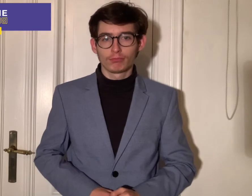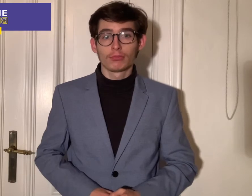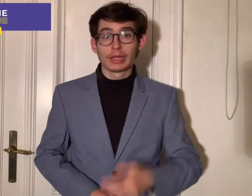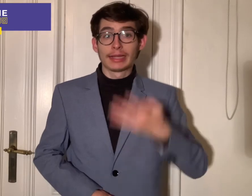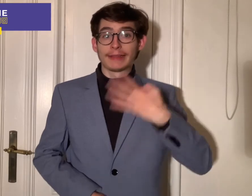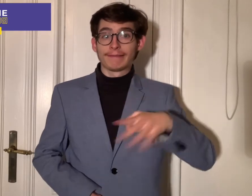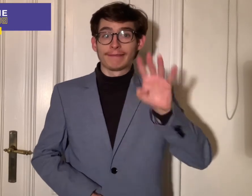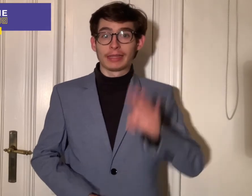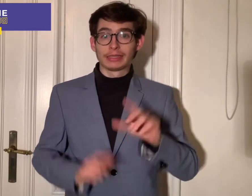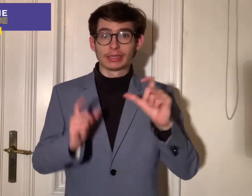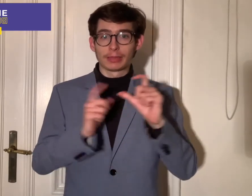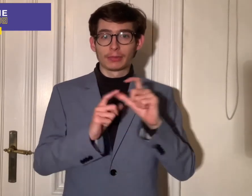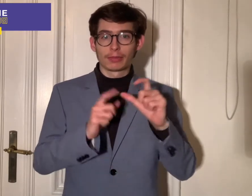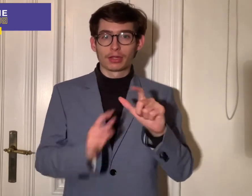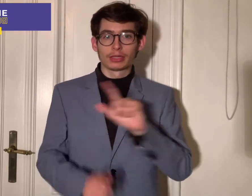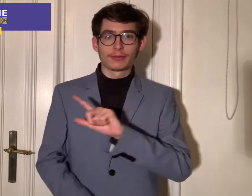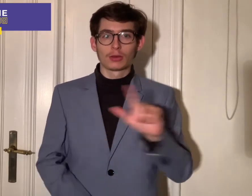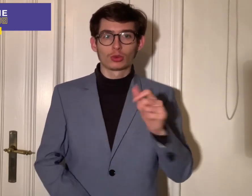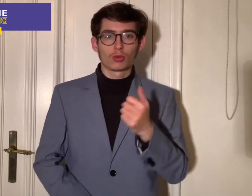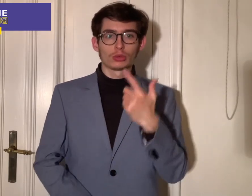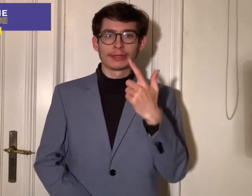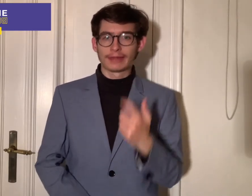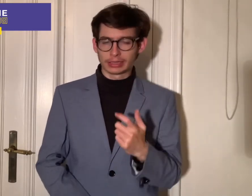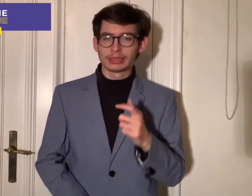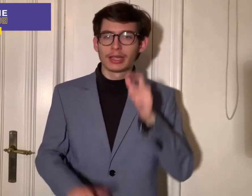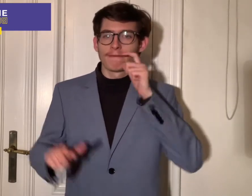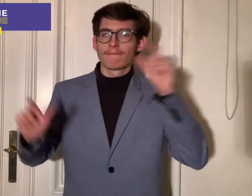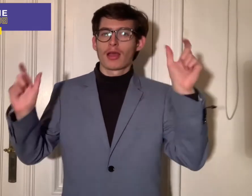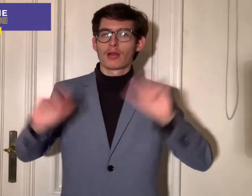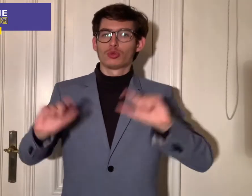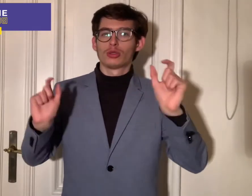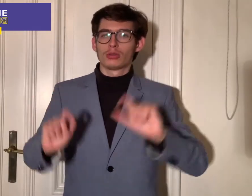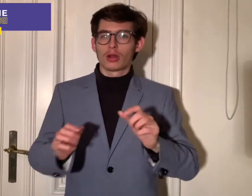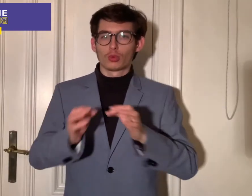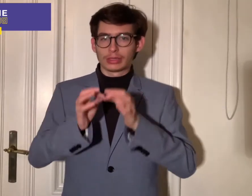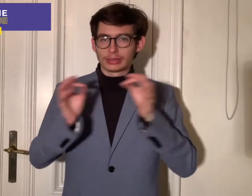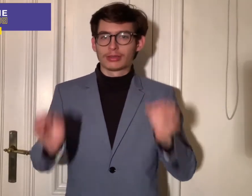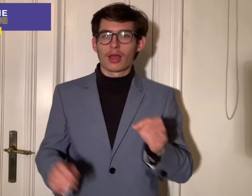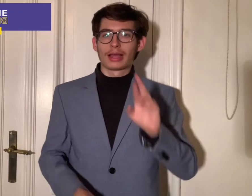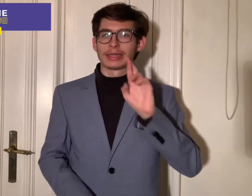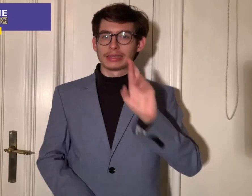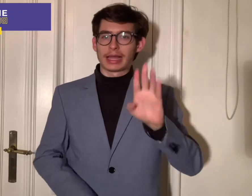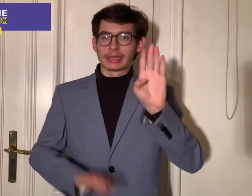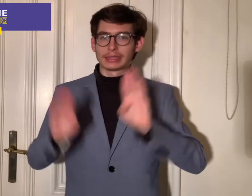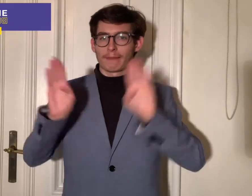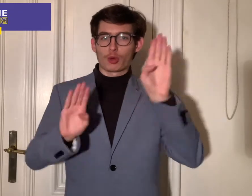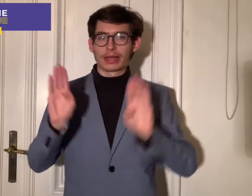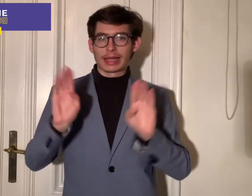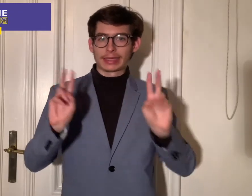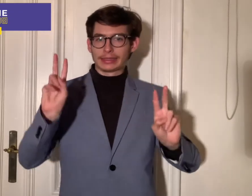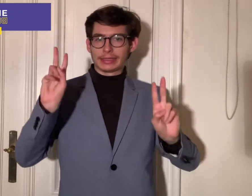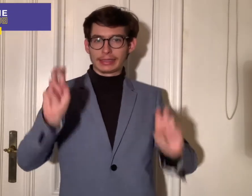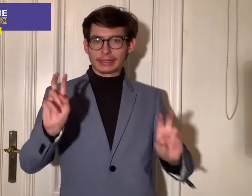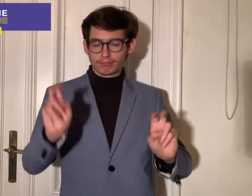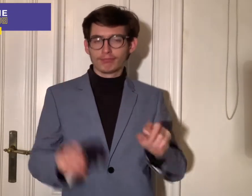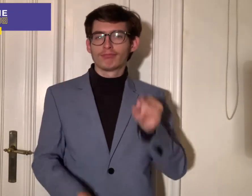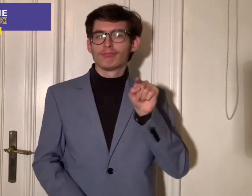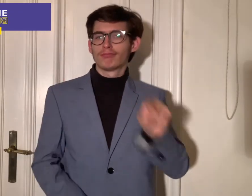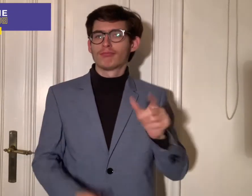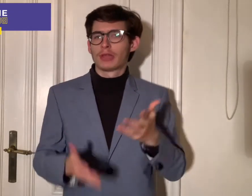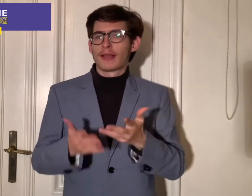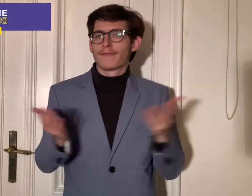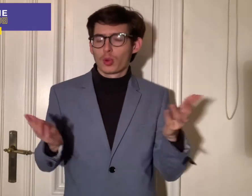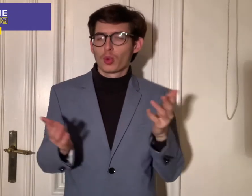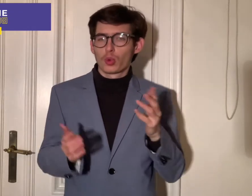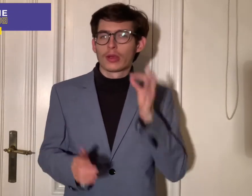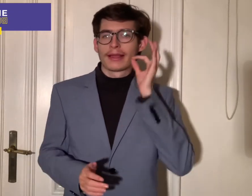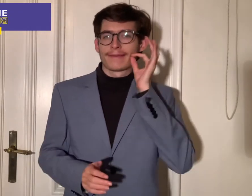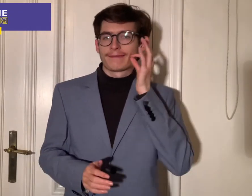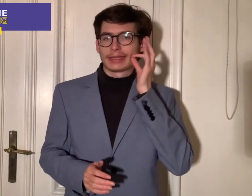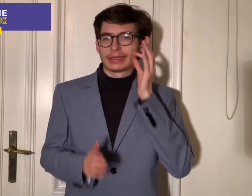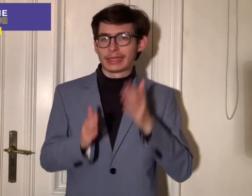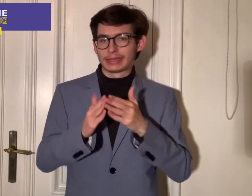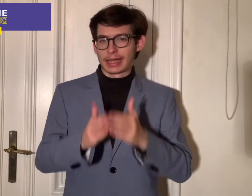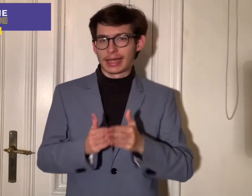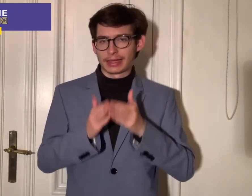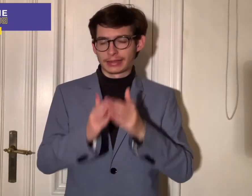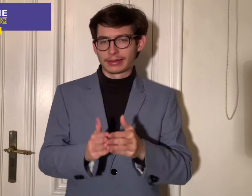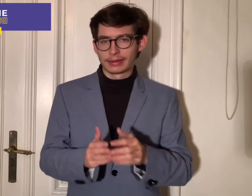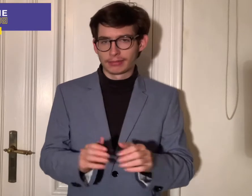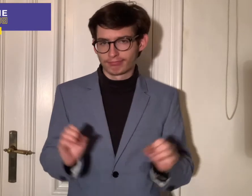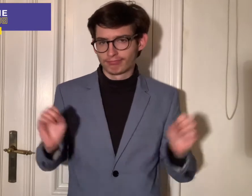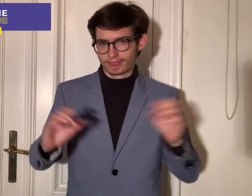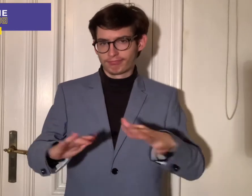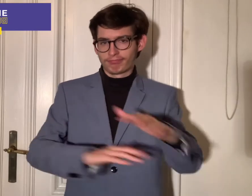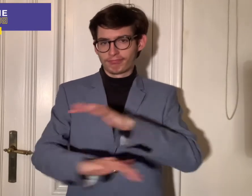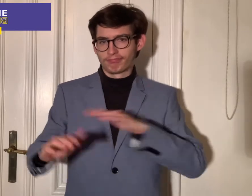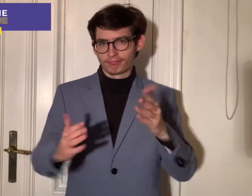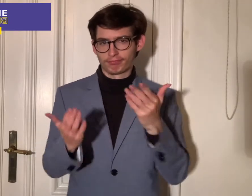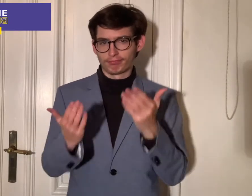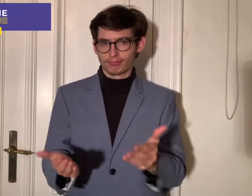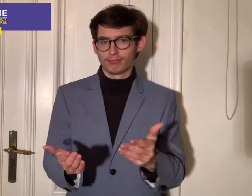Am 14.09.2021 fand die Veranstaltung "Tag der Demokratie" in Friedrichshain statt.